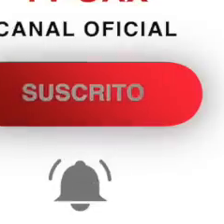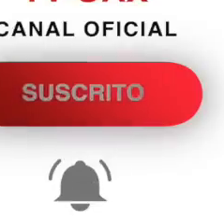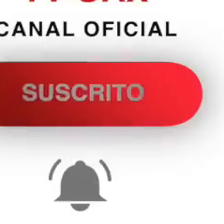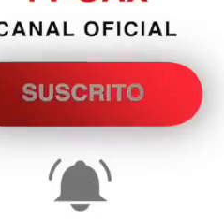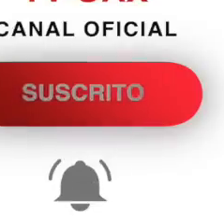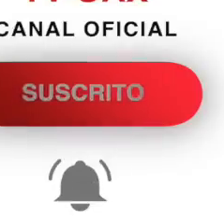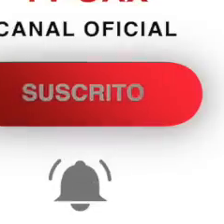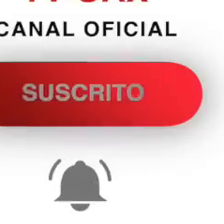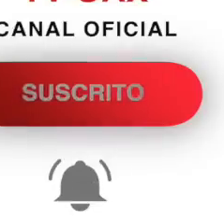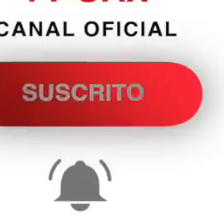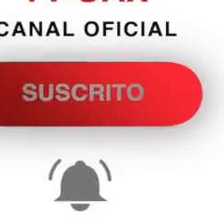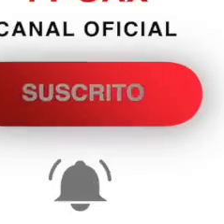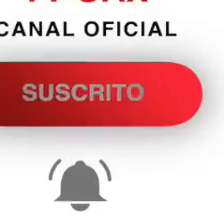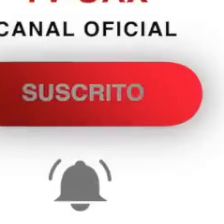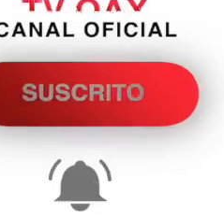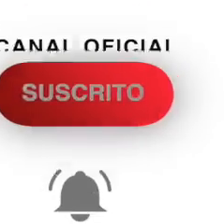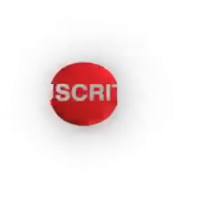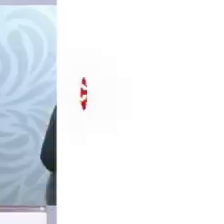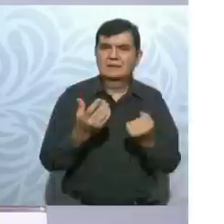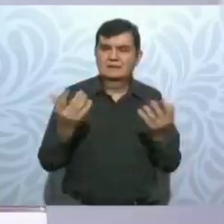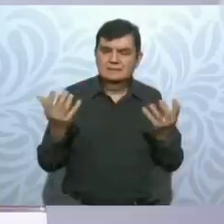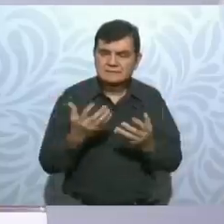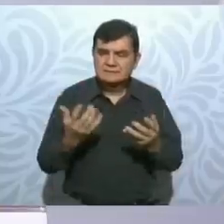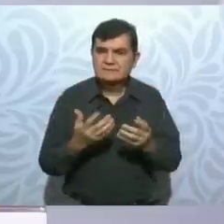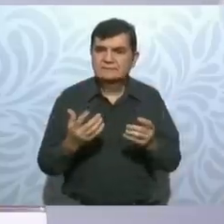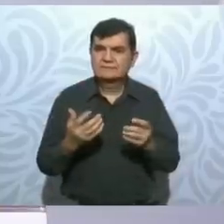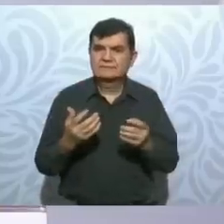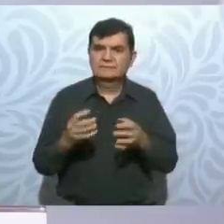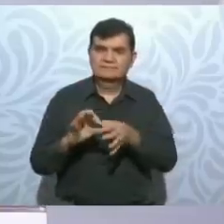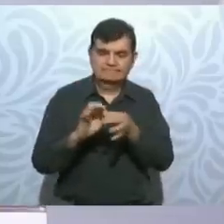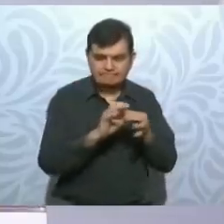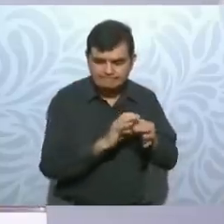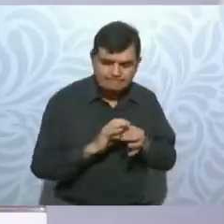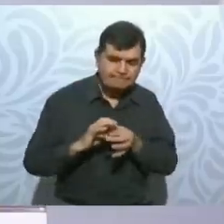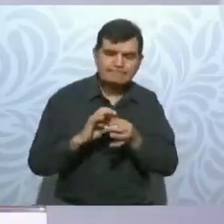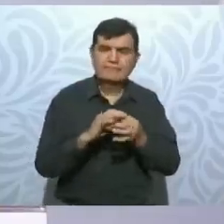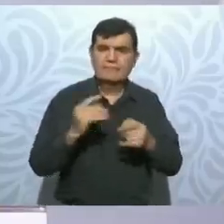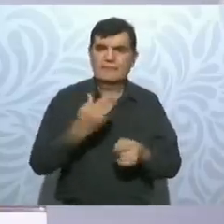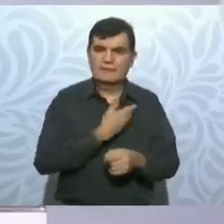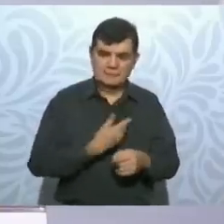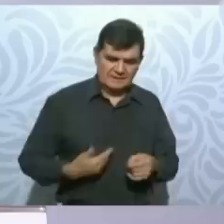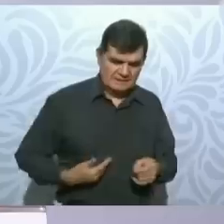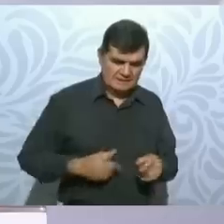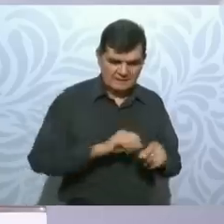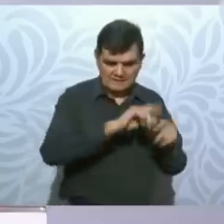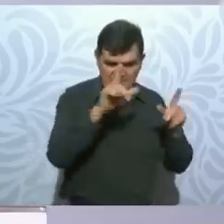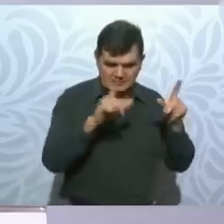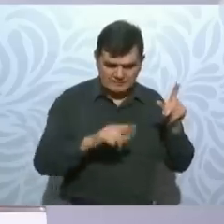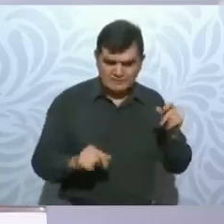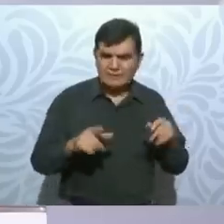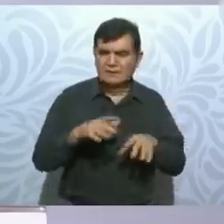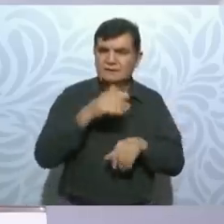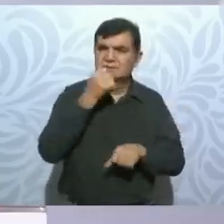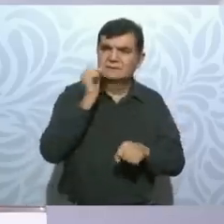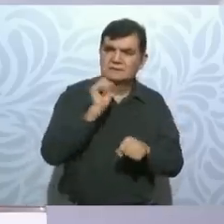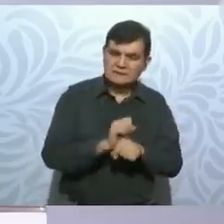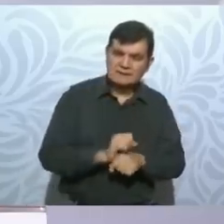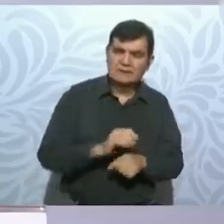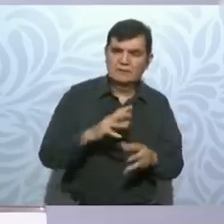de de la presidenta de la República y los secretarios con los gobernadores